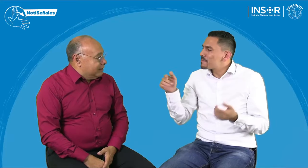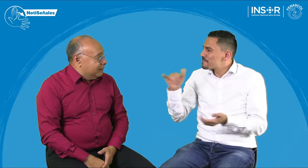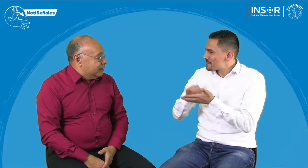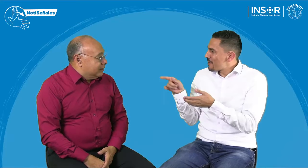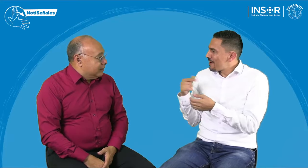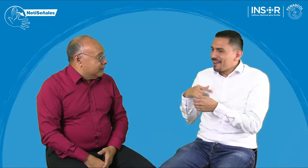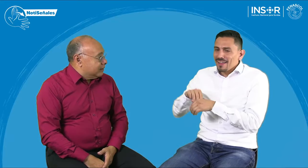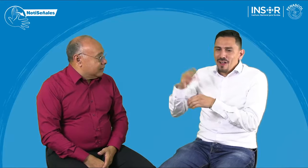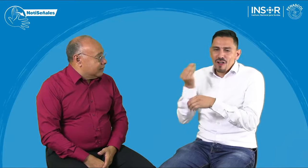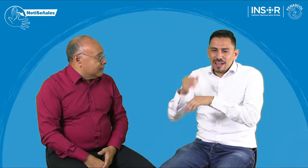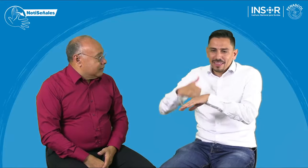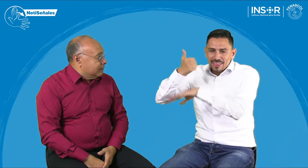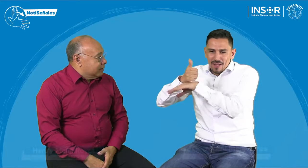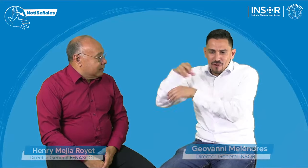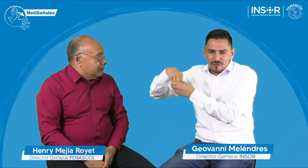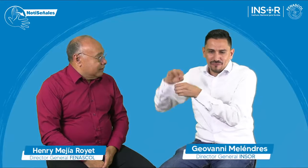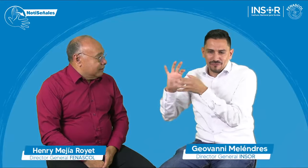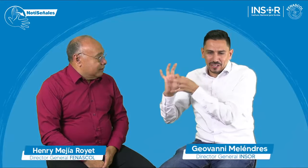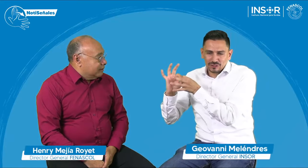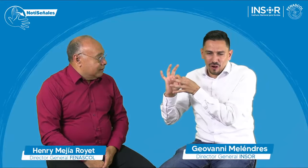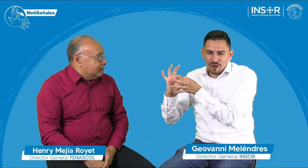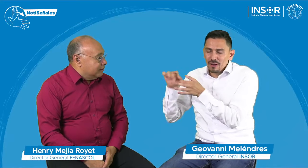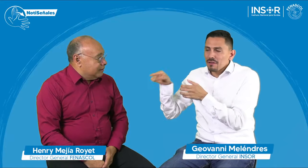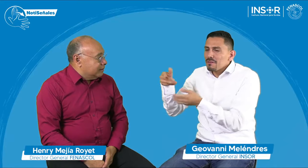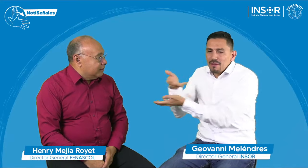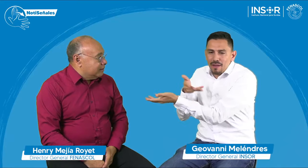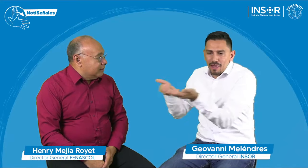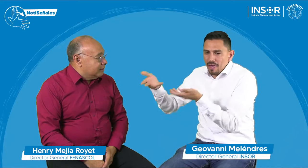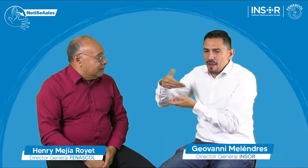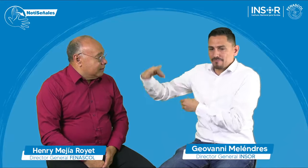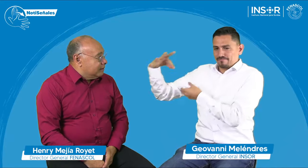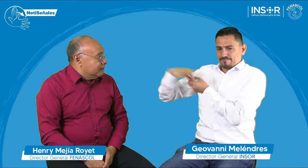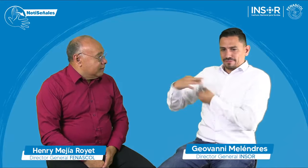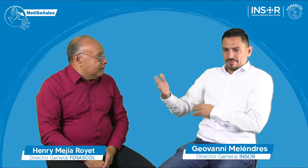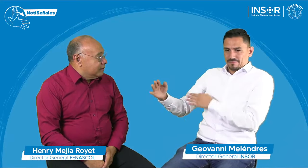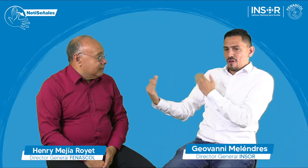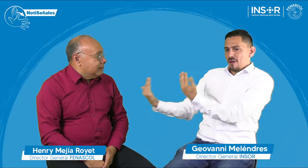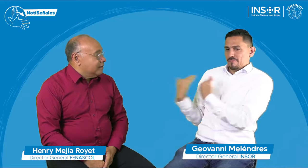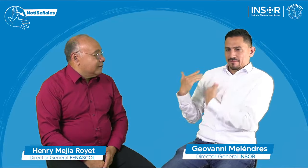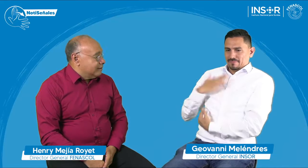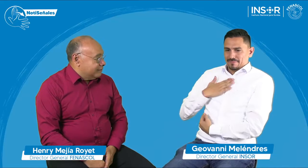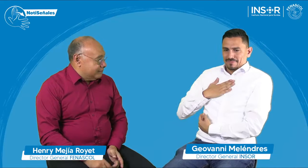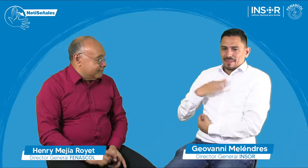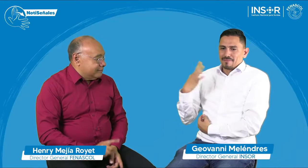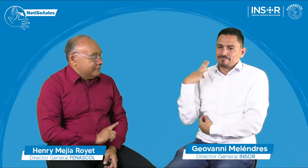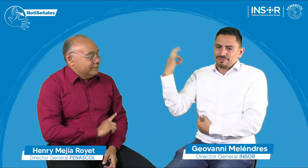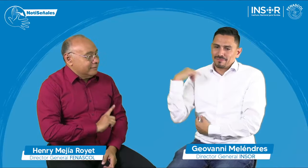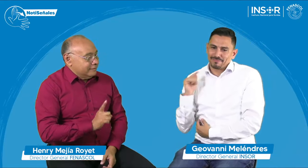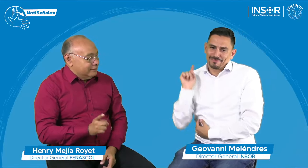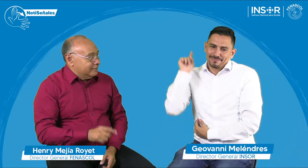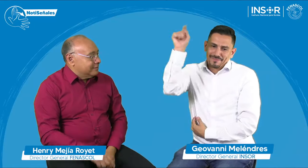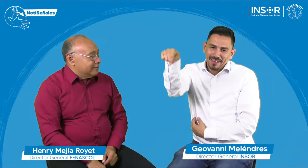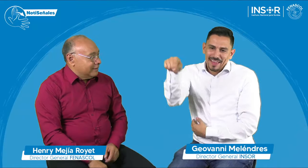también. Verdad? Y es que es muy importante ese tema también. Anteriormente como mencionábamos en el consejo